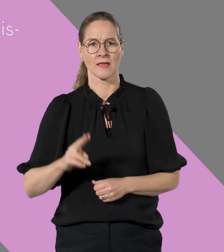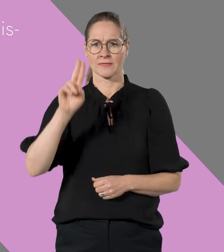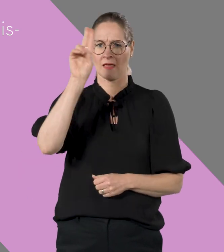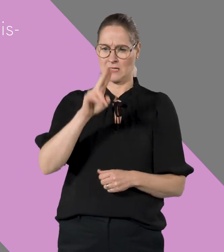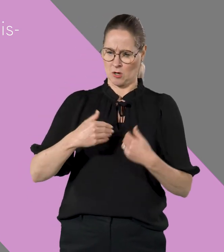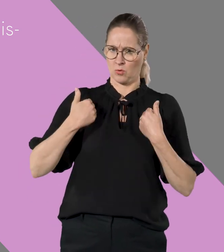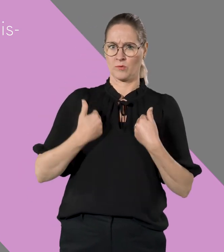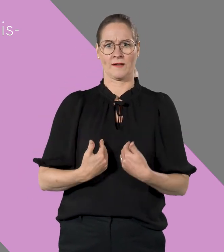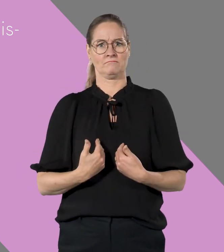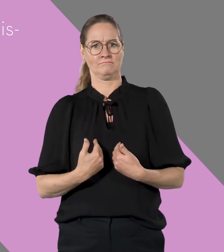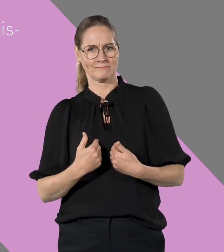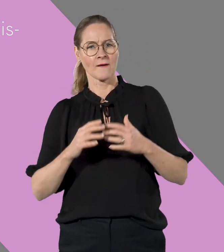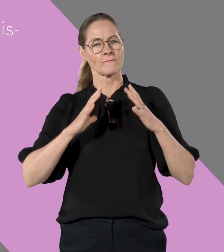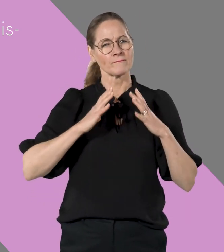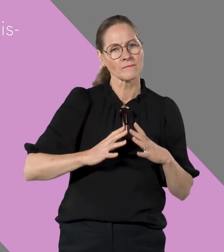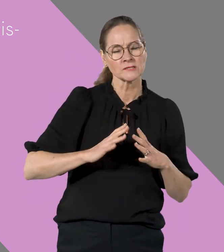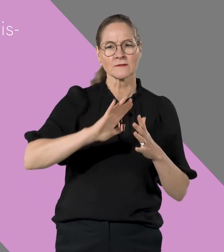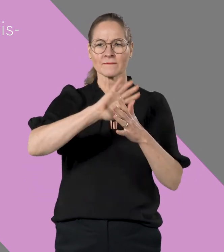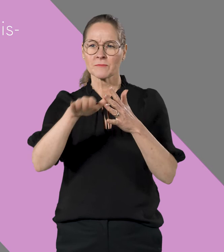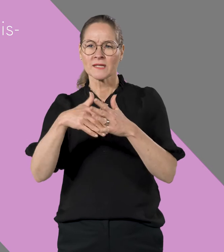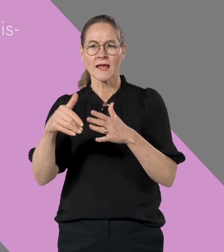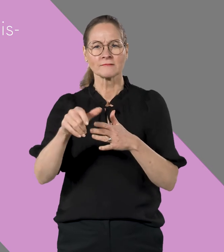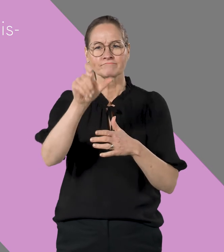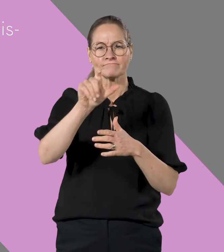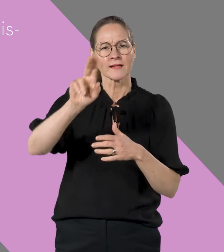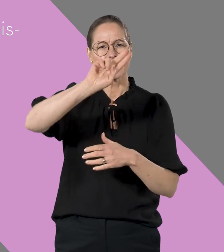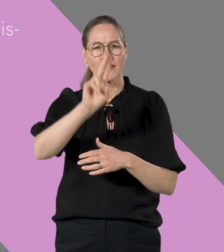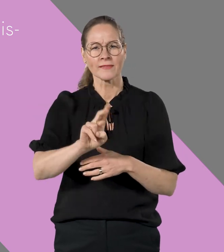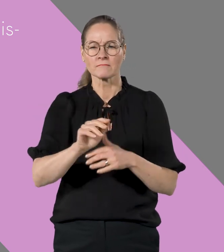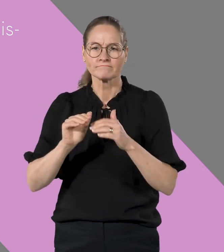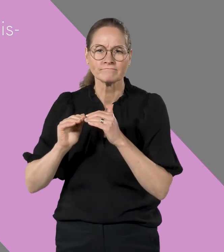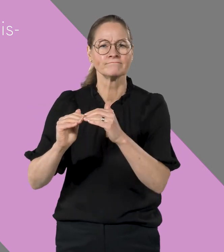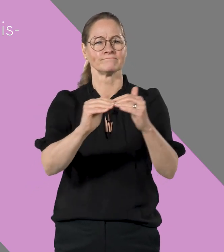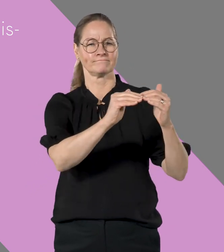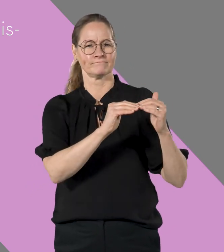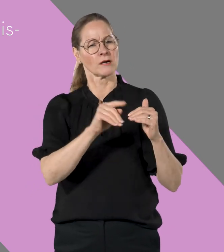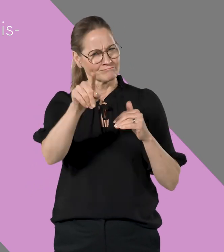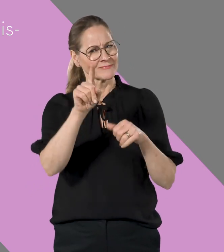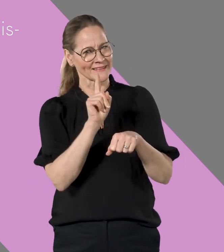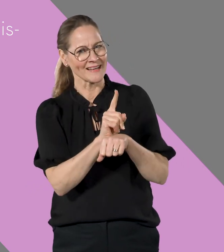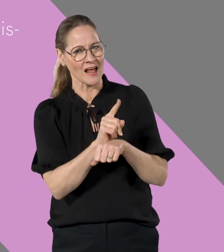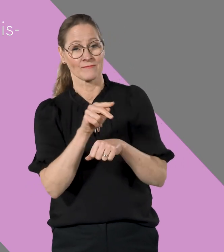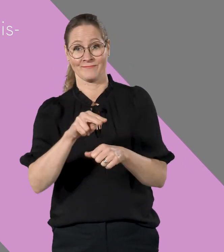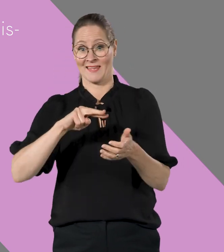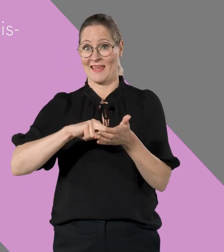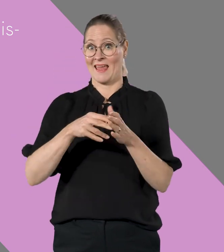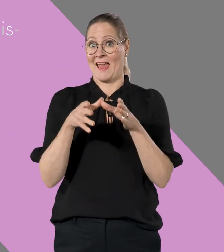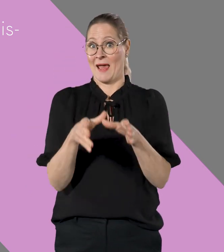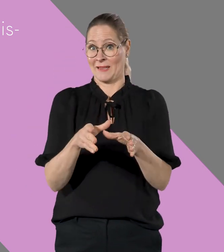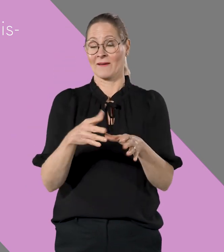Tilaa taiteilijuuteen – vammaisten ja viittomakielisten taiteilijoiden yhdenvertaisuus -hankkeen -